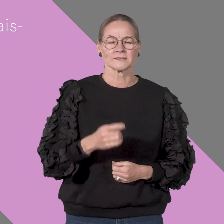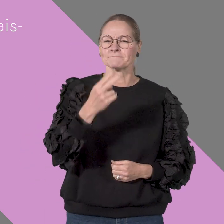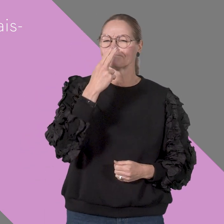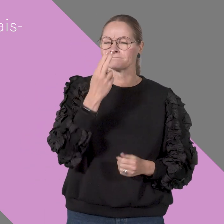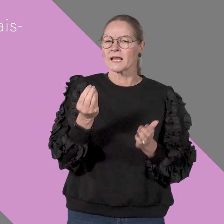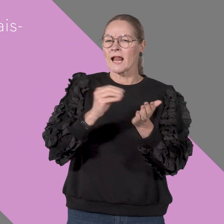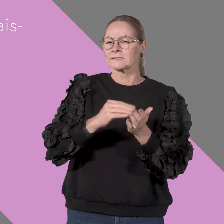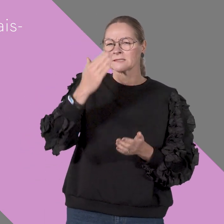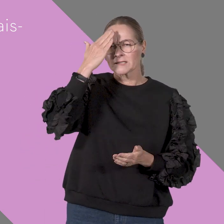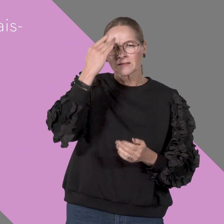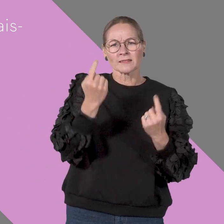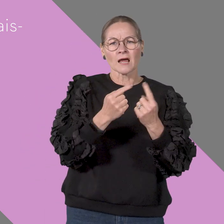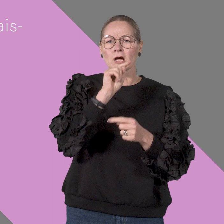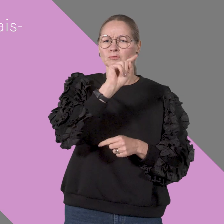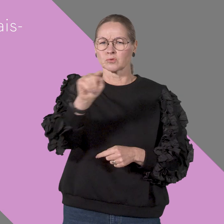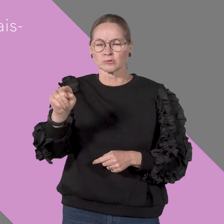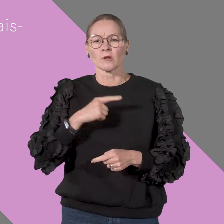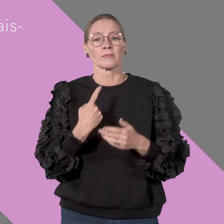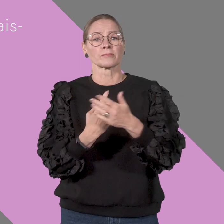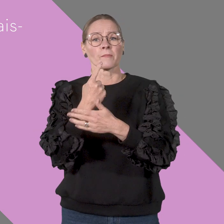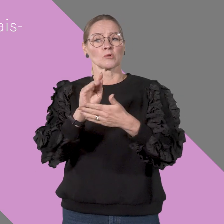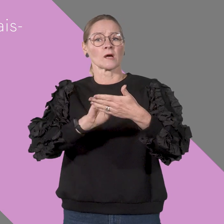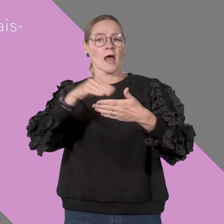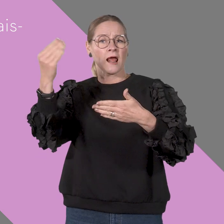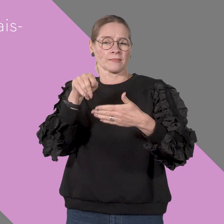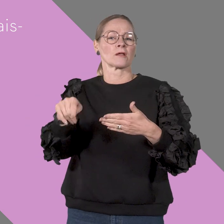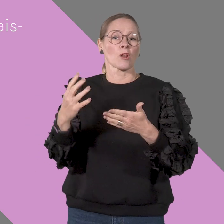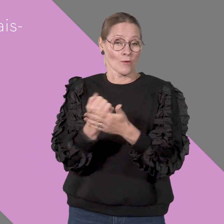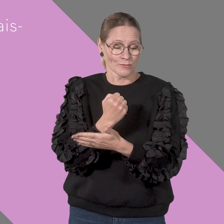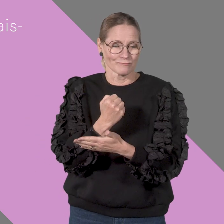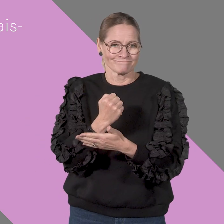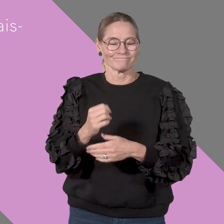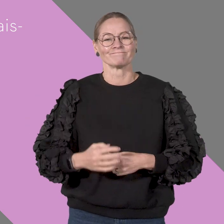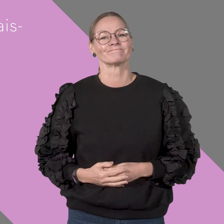Lisätietoja tilaisuudesta löytyy tapahtumakalenterista.